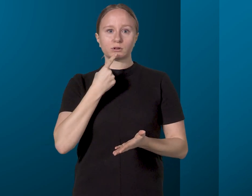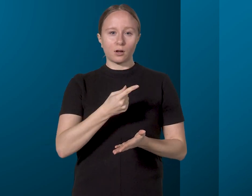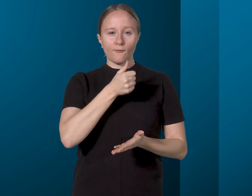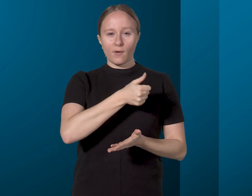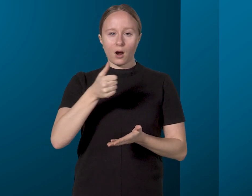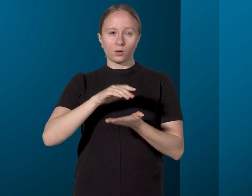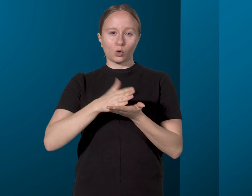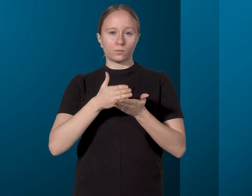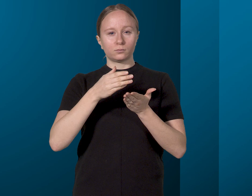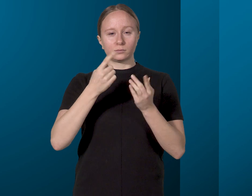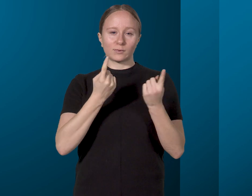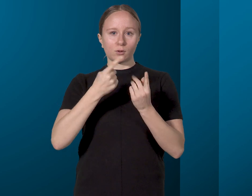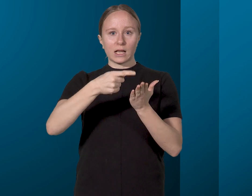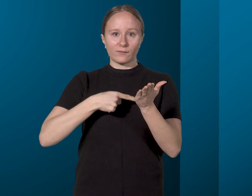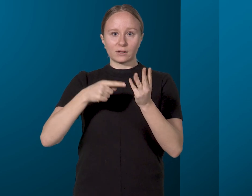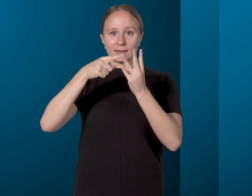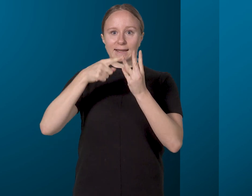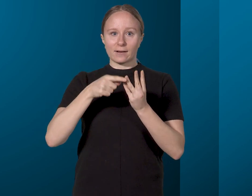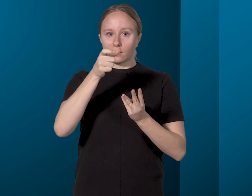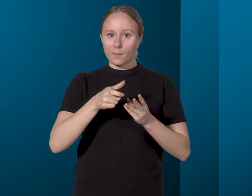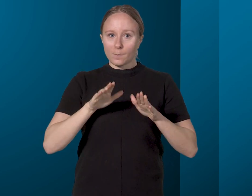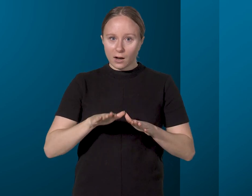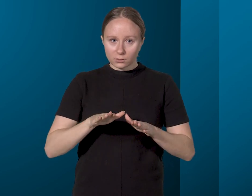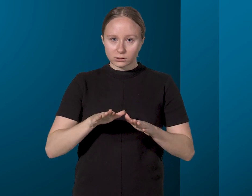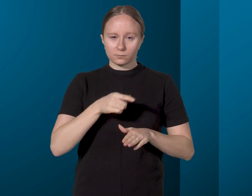enligt vilken en tredje part krävs för varje tolkning.